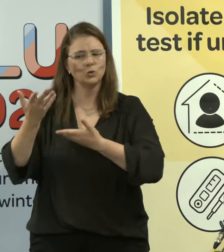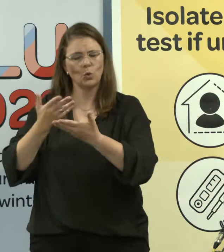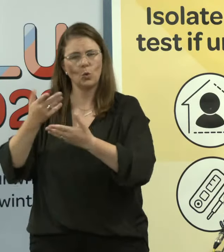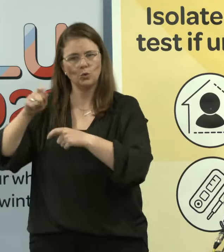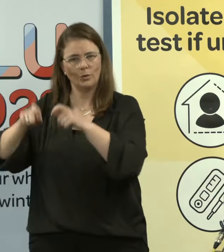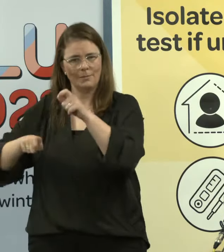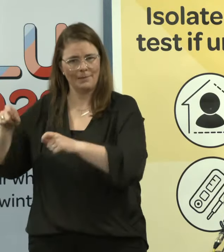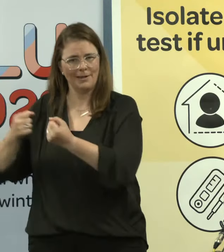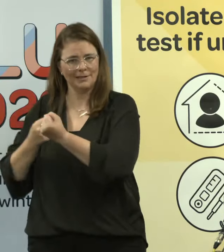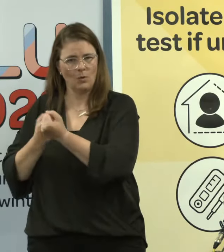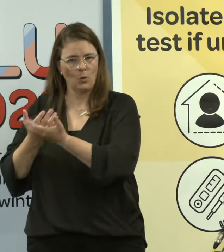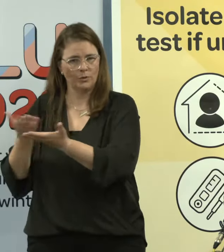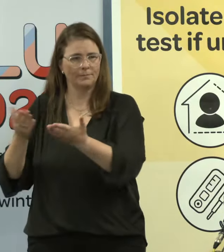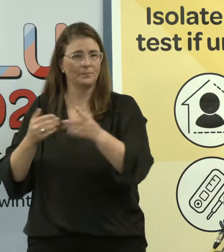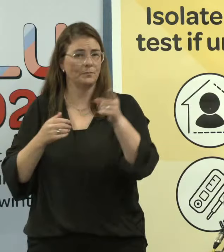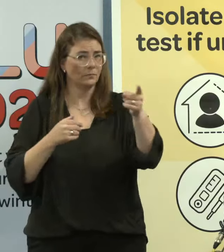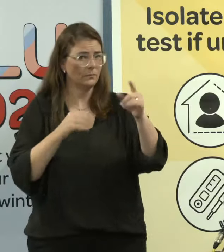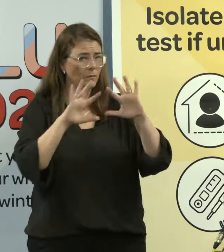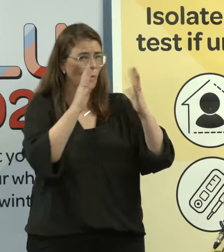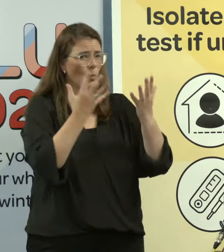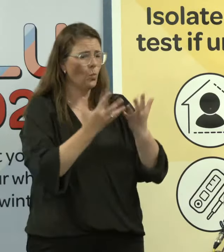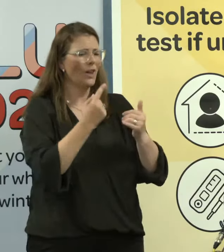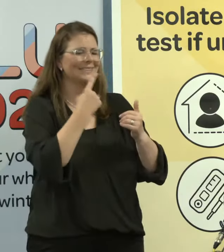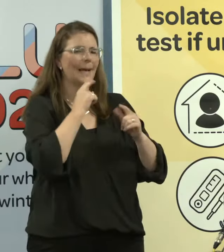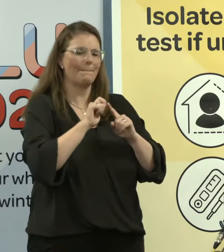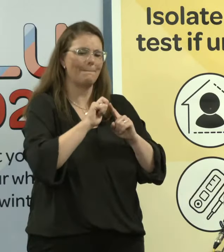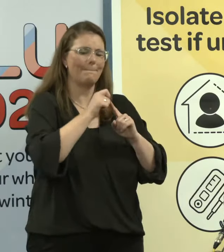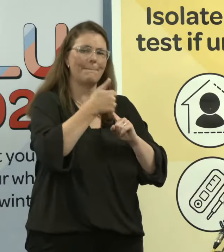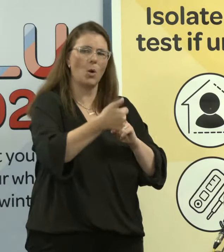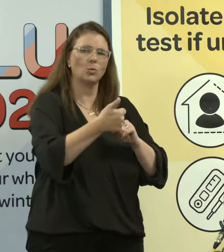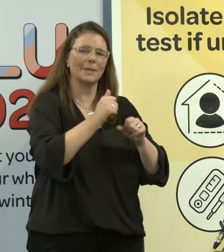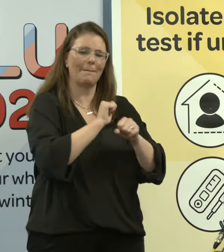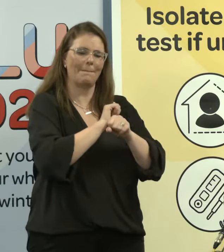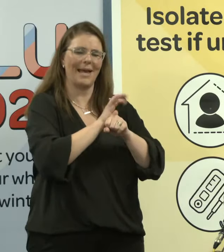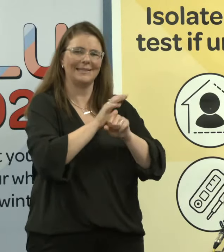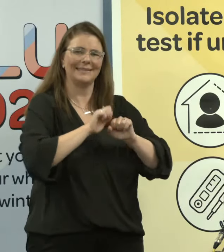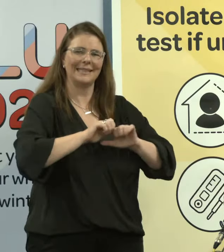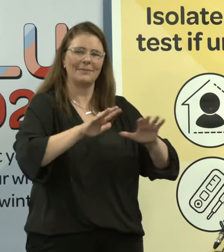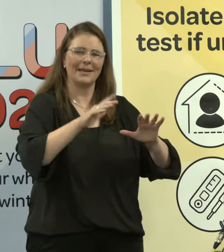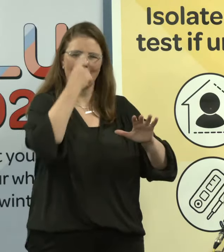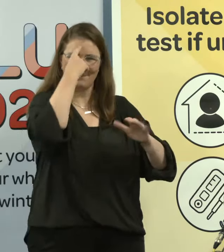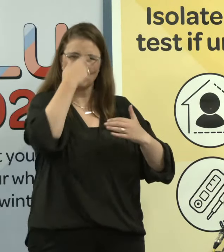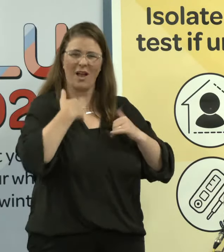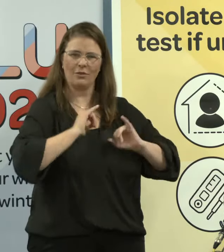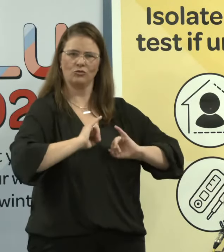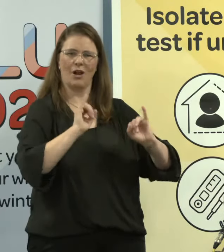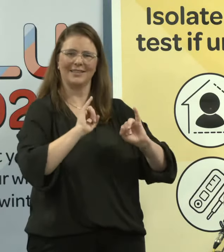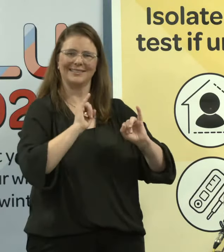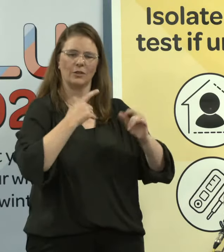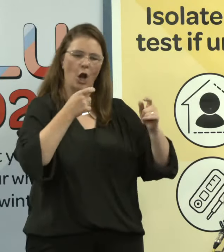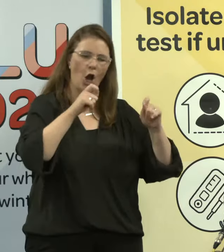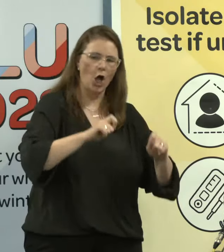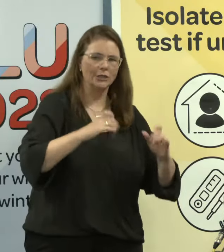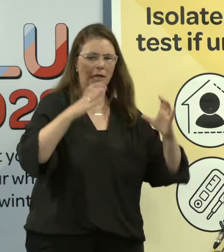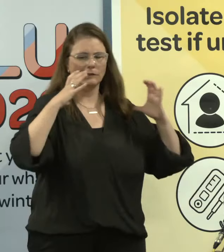tangata ki te whakarongo ki a raatau ano korero ki nga tangata.